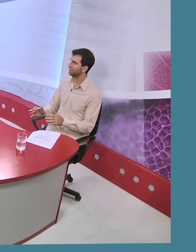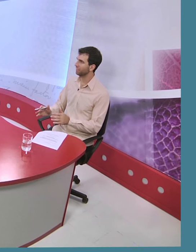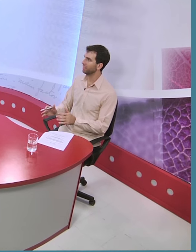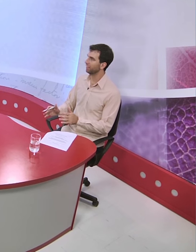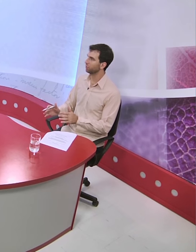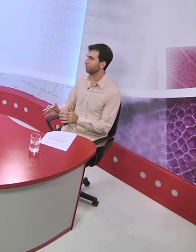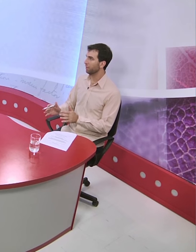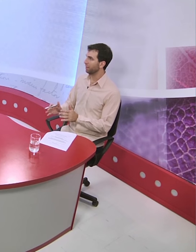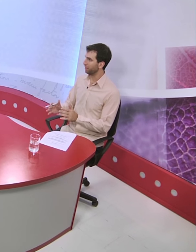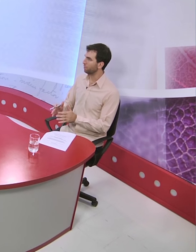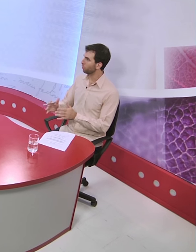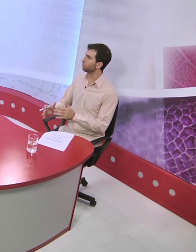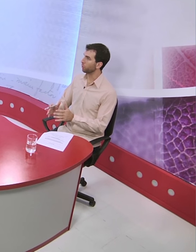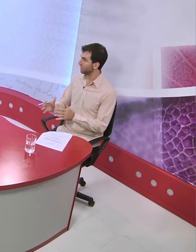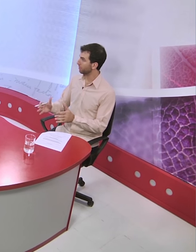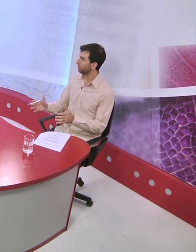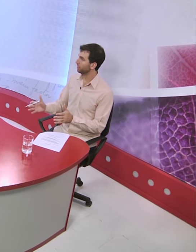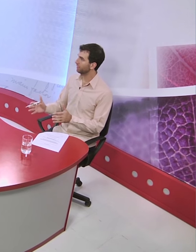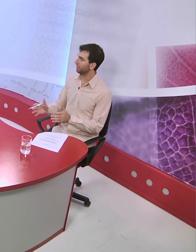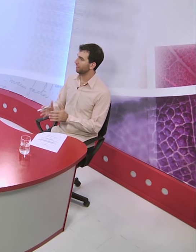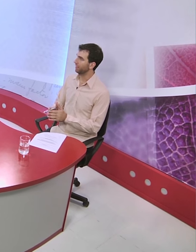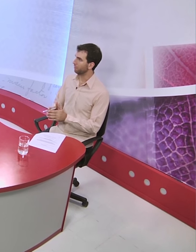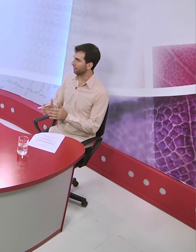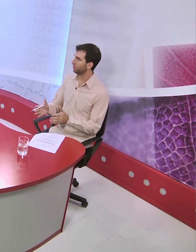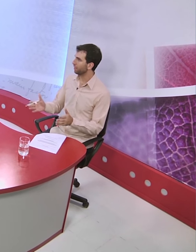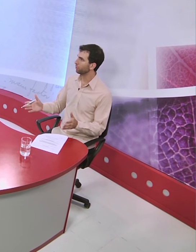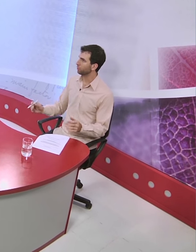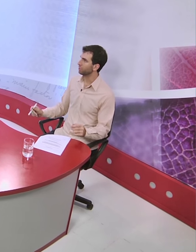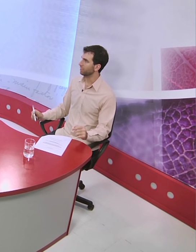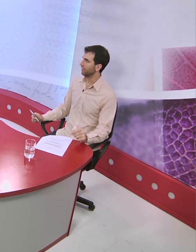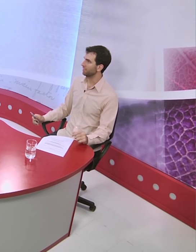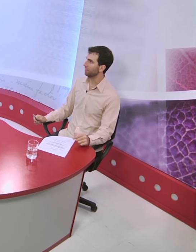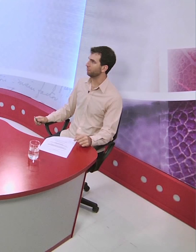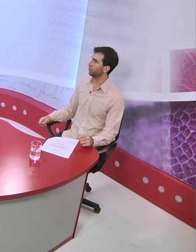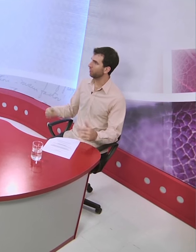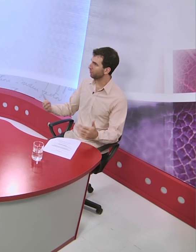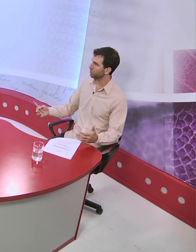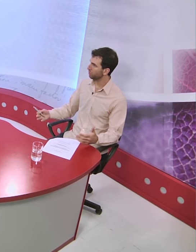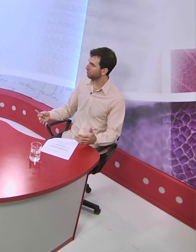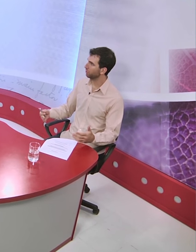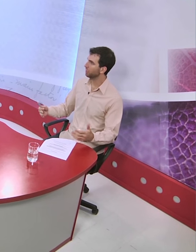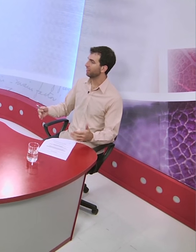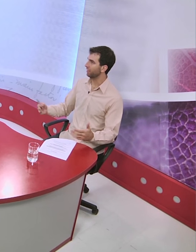y esto de a poco, progresivamente, va encaminado hacia mejorar los servicios,